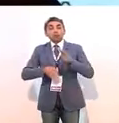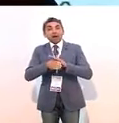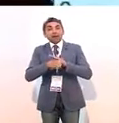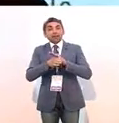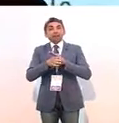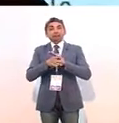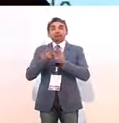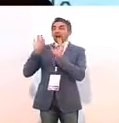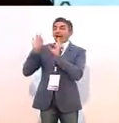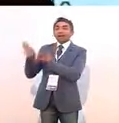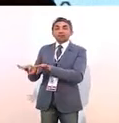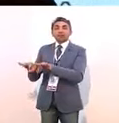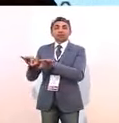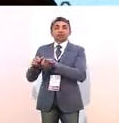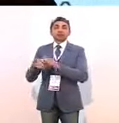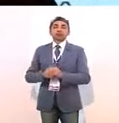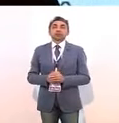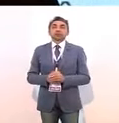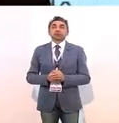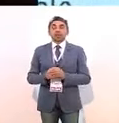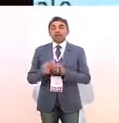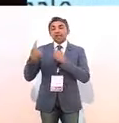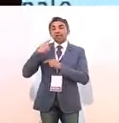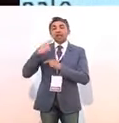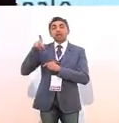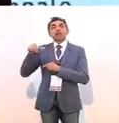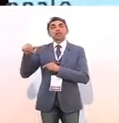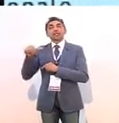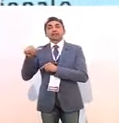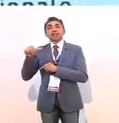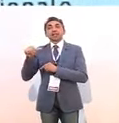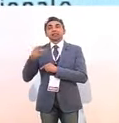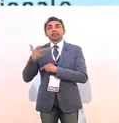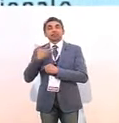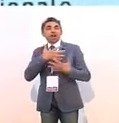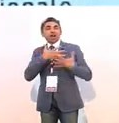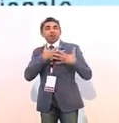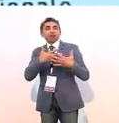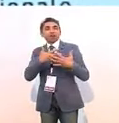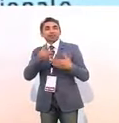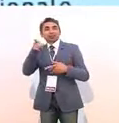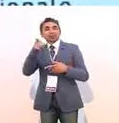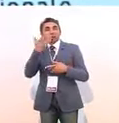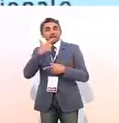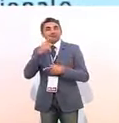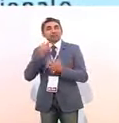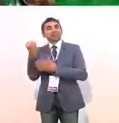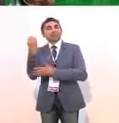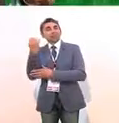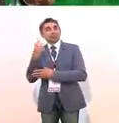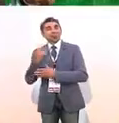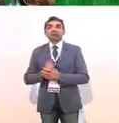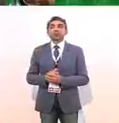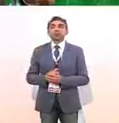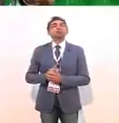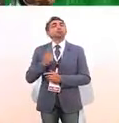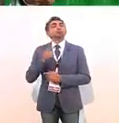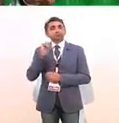ieri Paolo scherzando ha detto “Avete una certa passione per le stazioni”: sì.